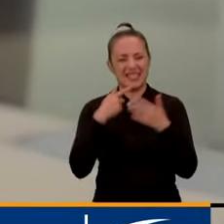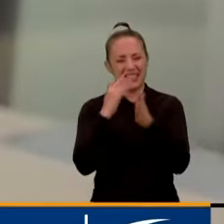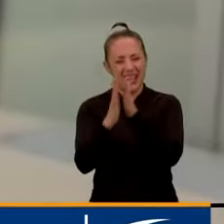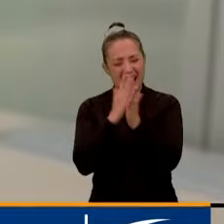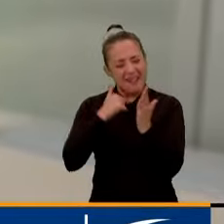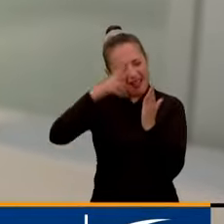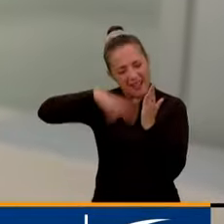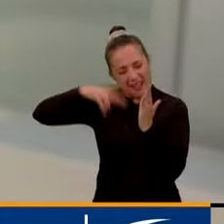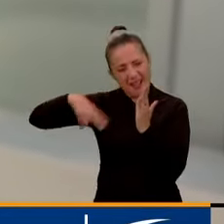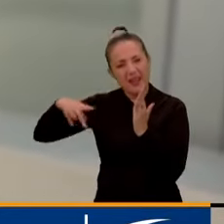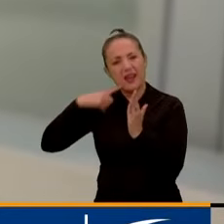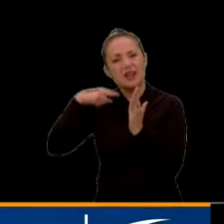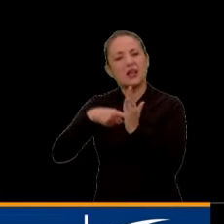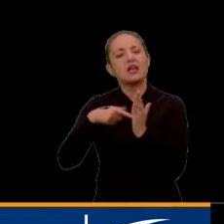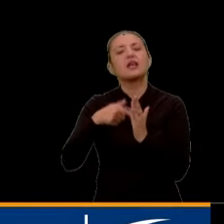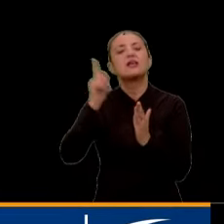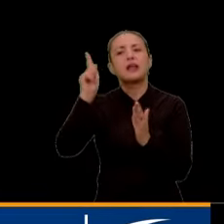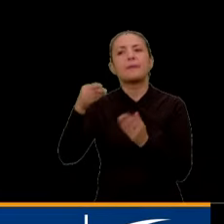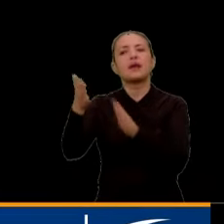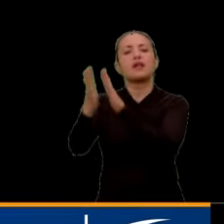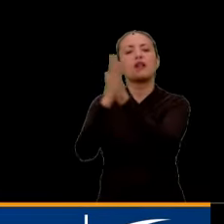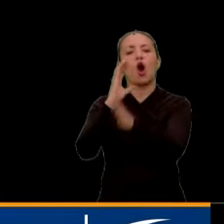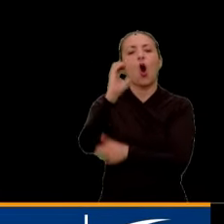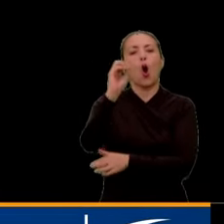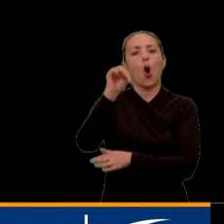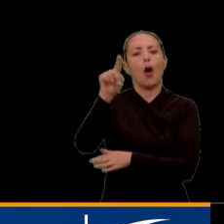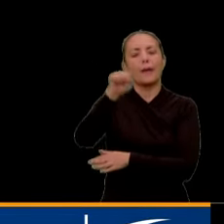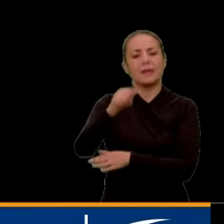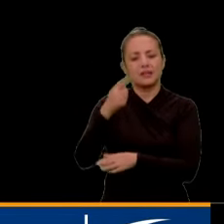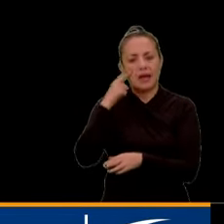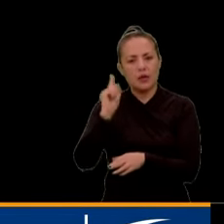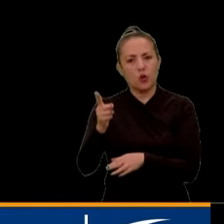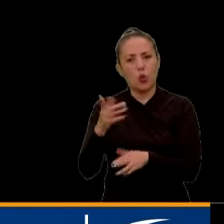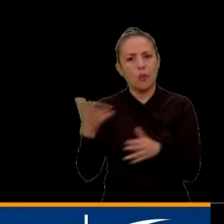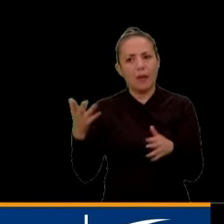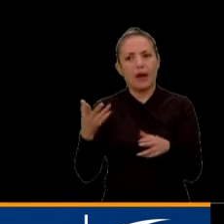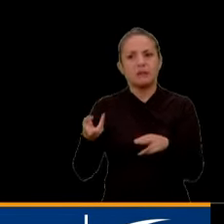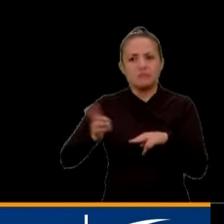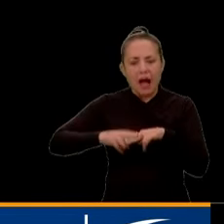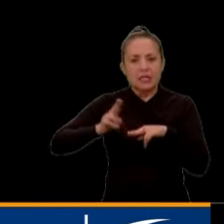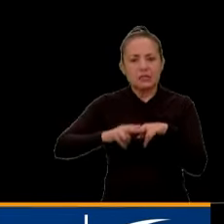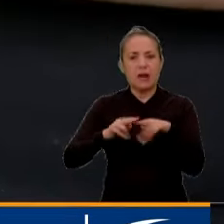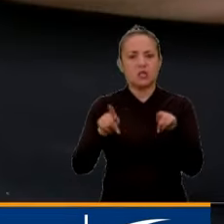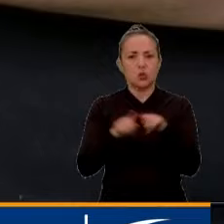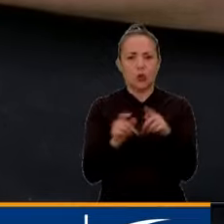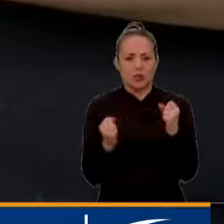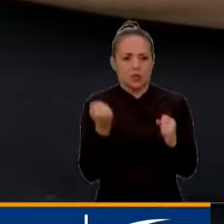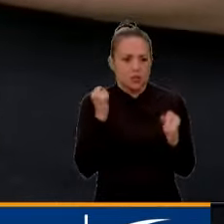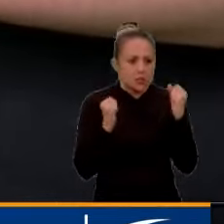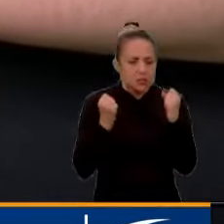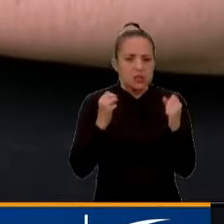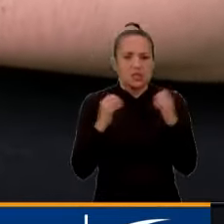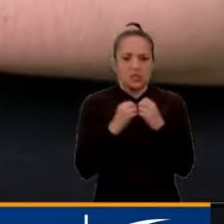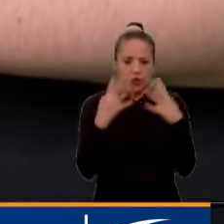tanta relación tiene hablando de anti estrés el estrés particularmente en cifras como